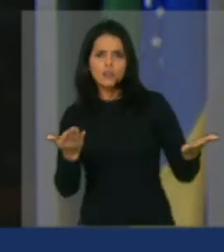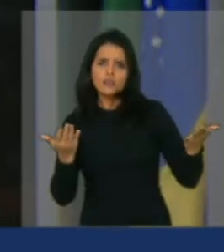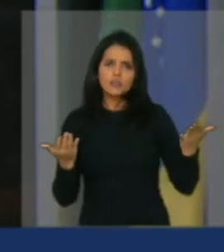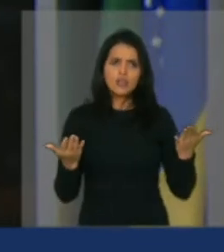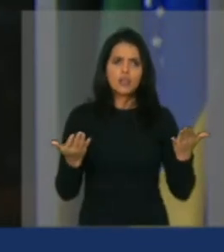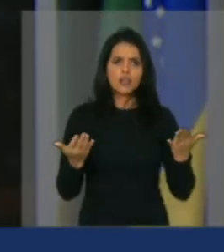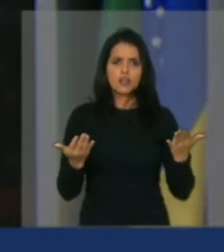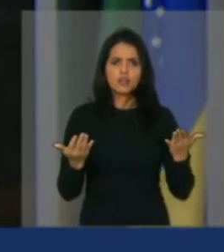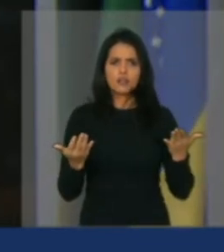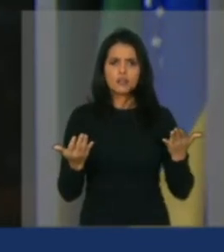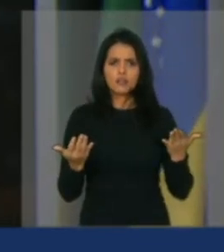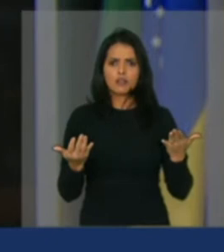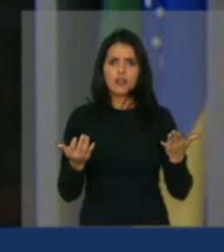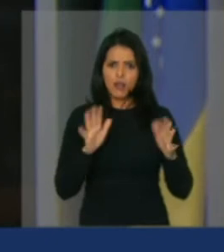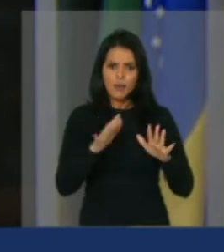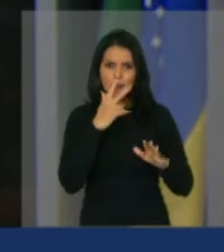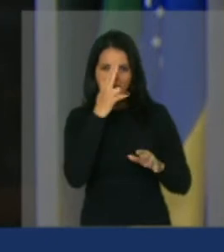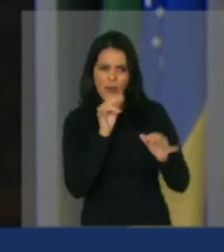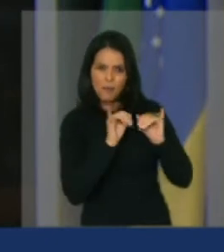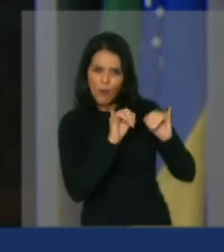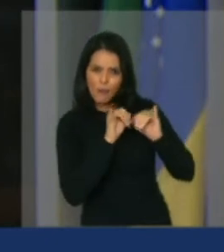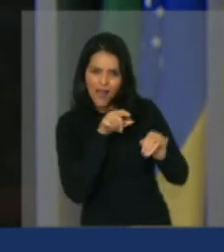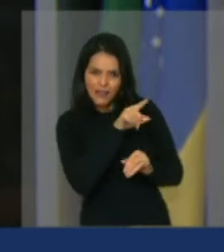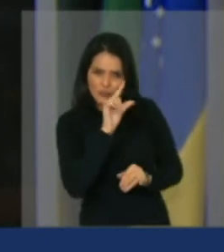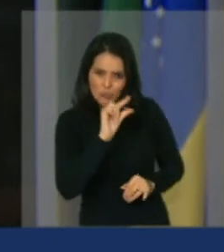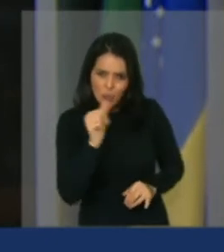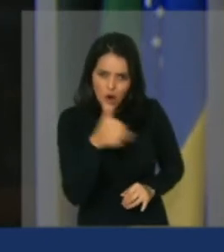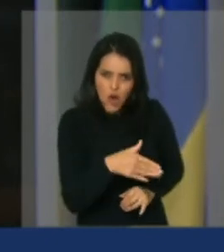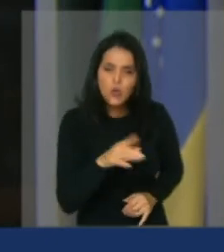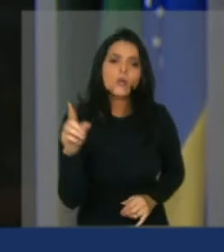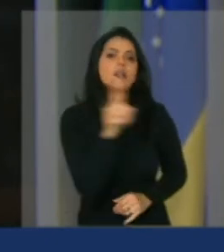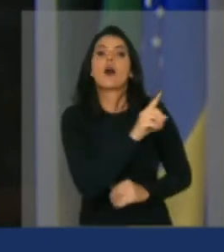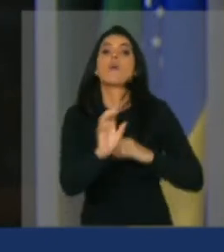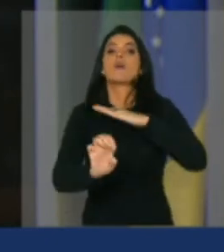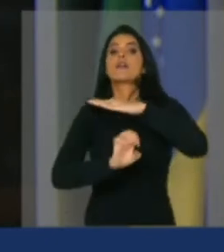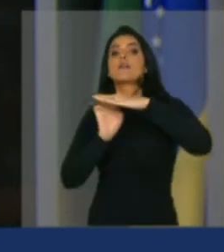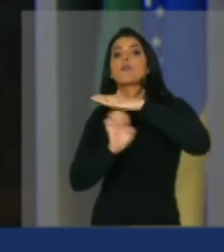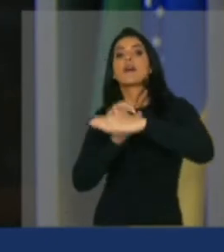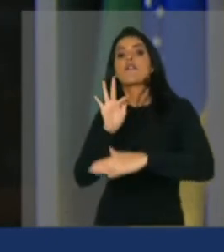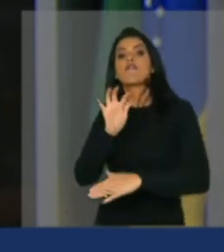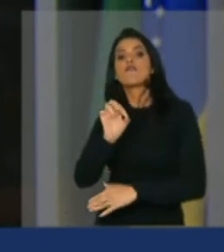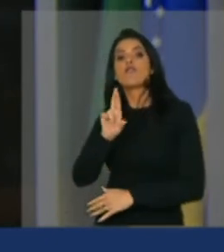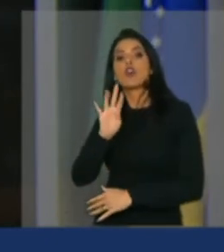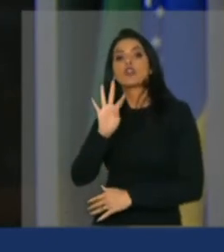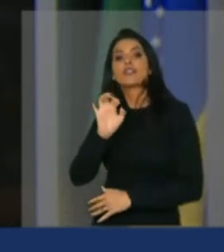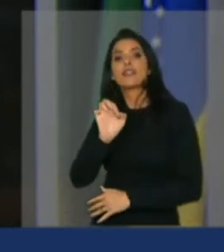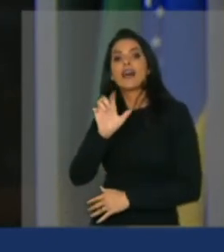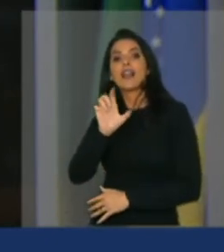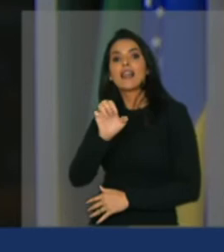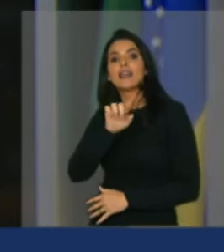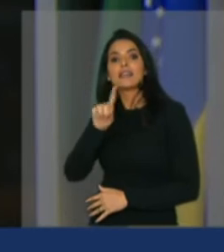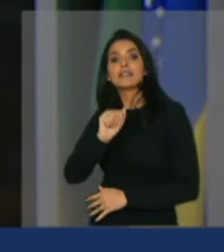SALÁRIO DELES, ESPERA E A LÁ, QUE ESTÁ ACONTECENDO? DESGRAÇA É BOBAGEM? A EMPRESA FORTALEZA QUE GANHOU PRÓXIMA LICITAÇÃO, PASMEM